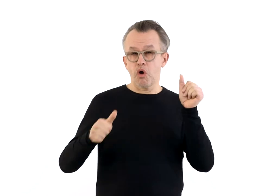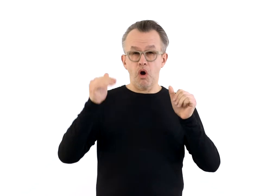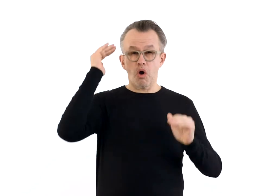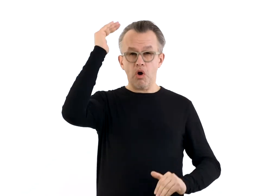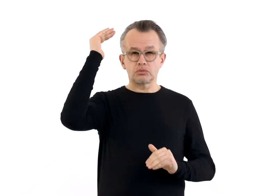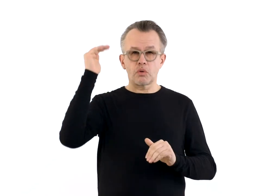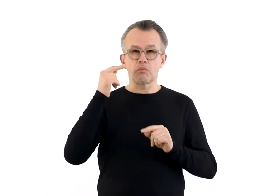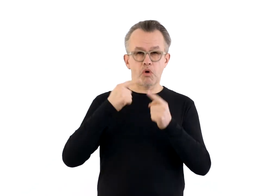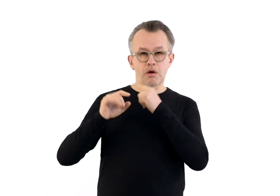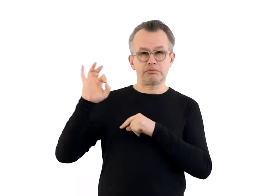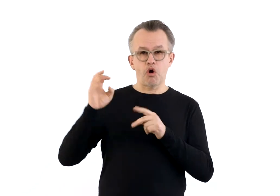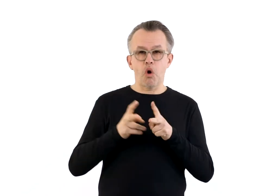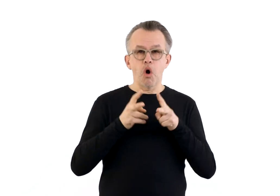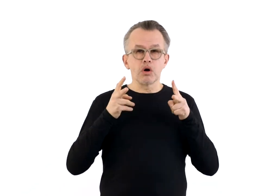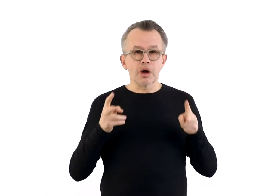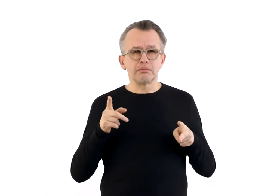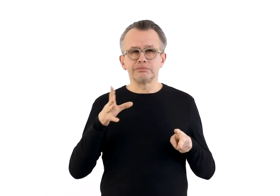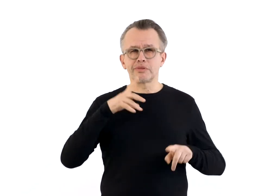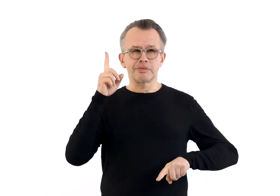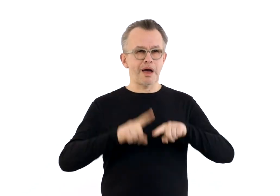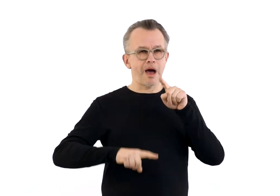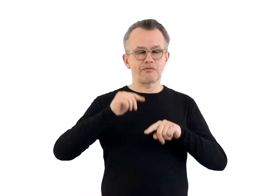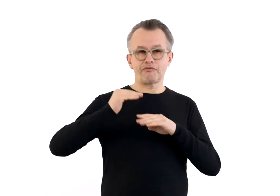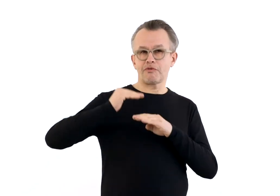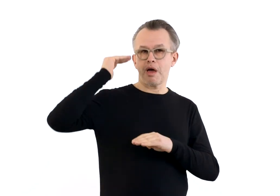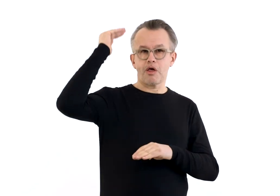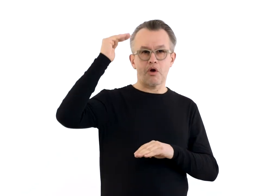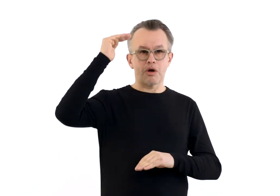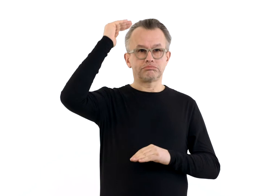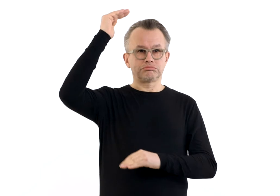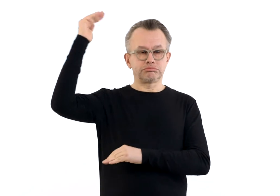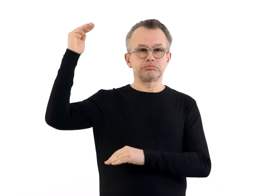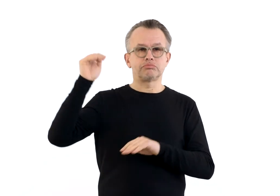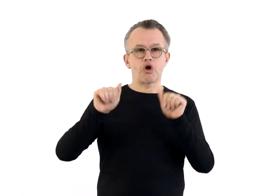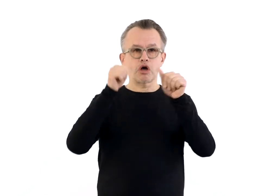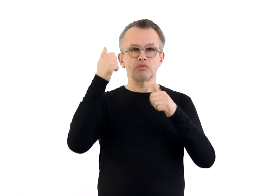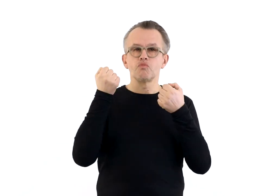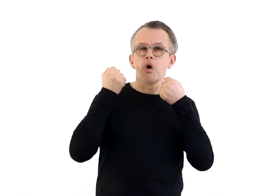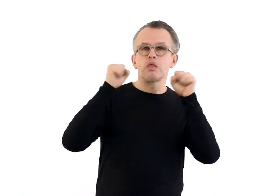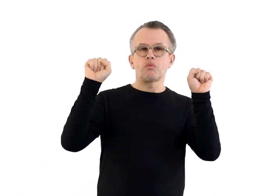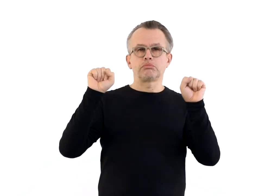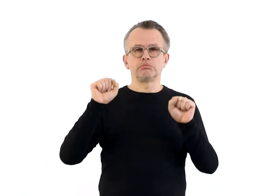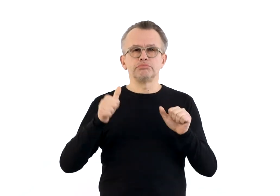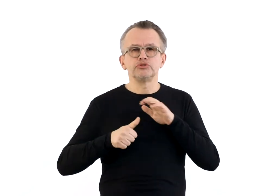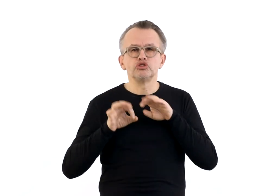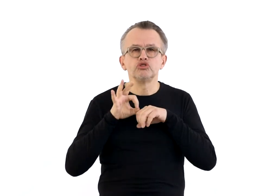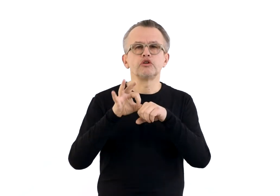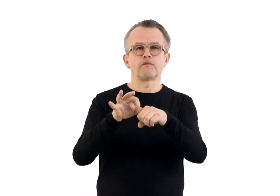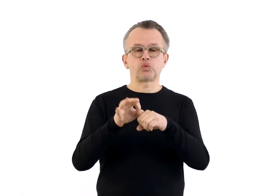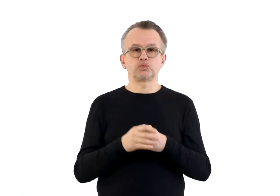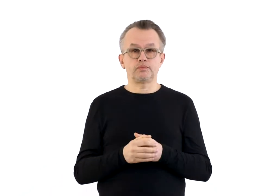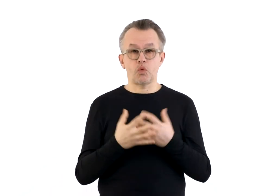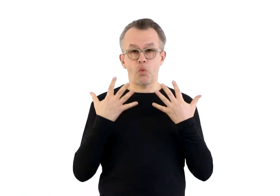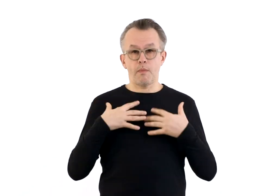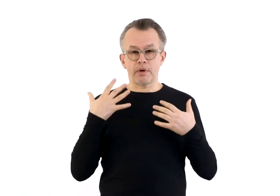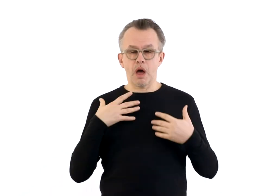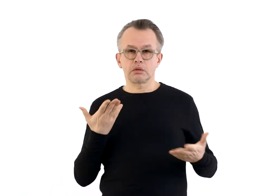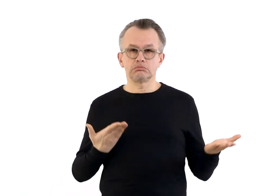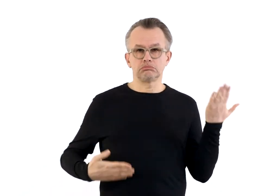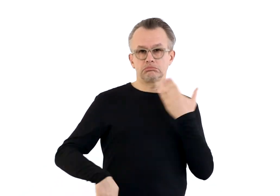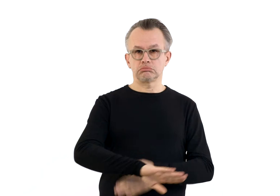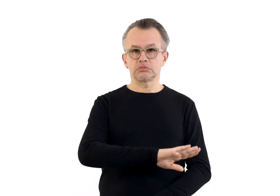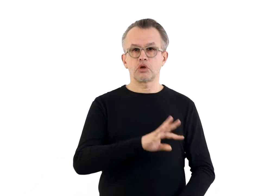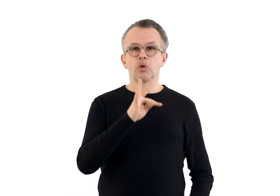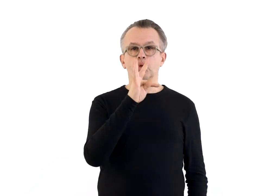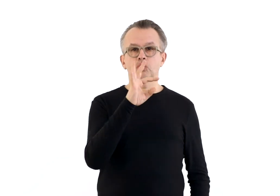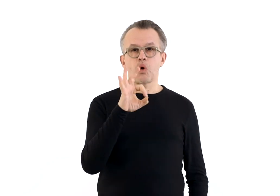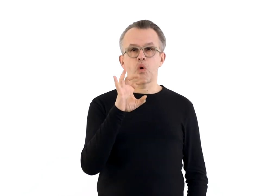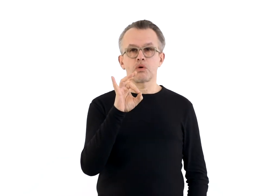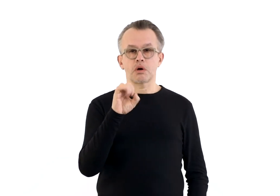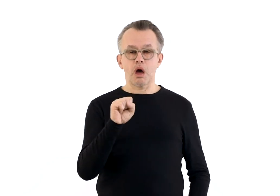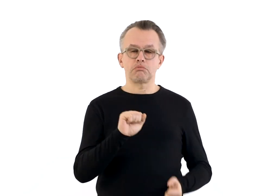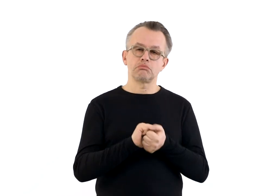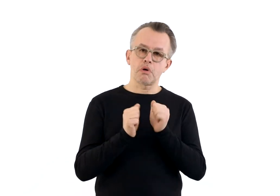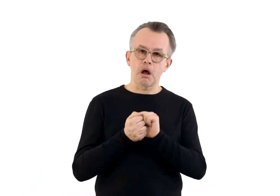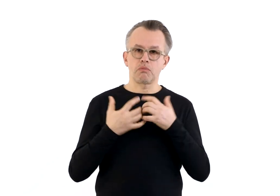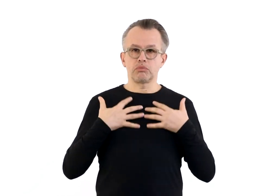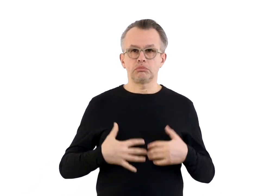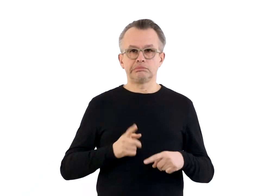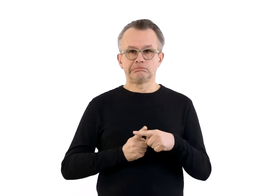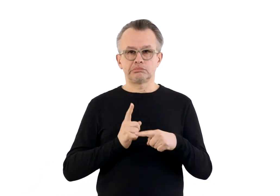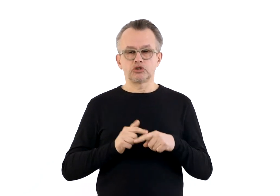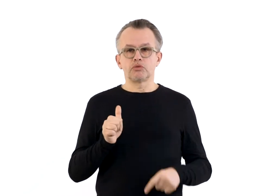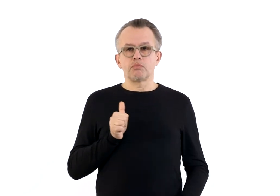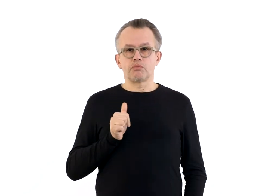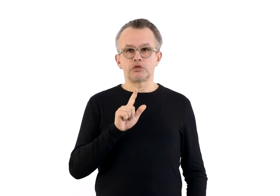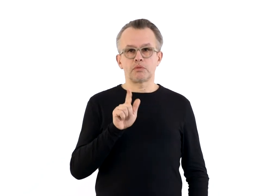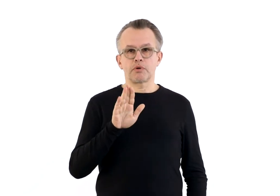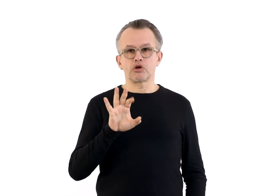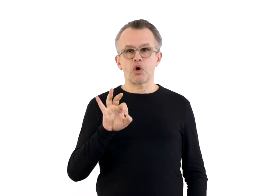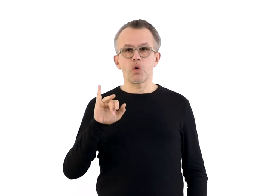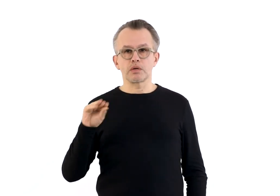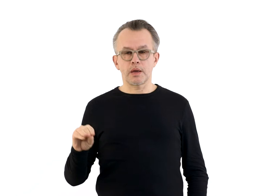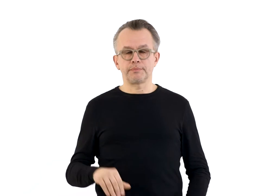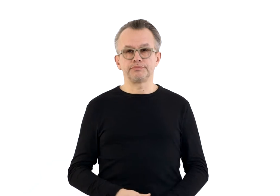Posągi pochodzące z tego okresu to naturalnej wielkości posągi bohaterów, przywódców ubranych w togi lub zbroje.